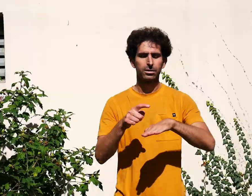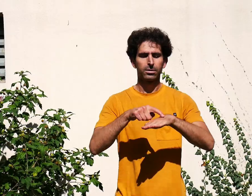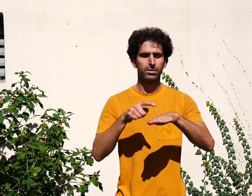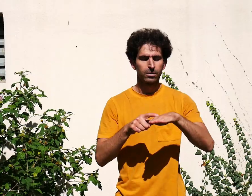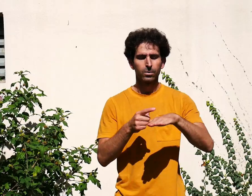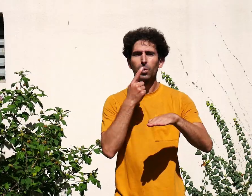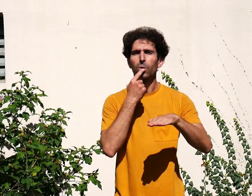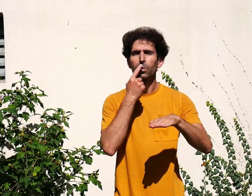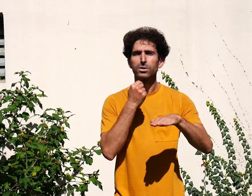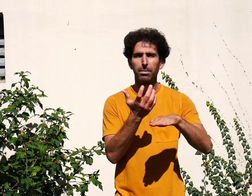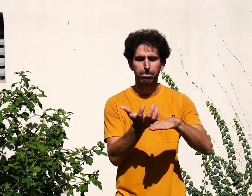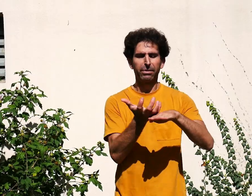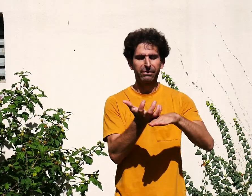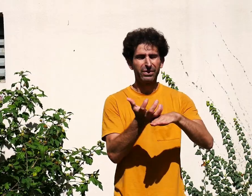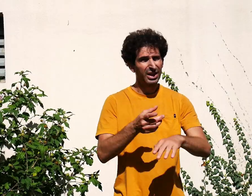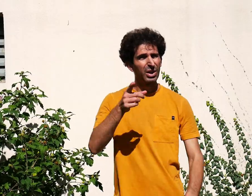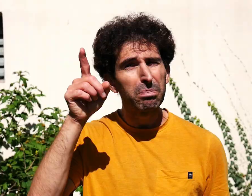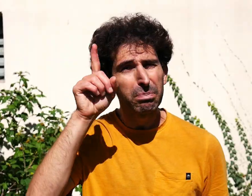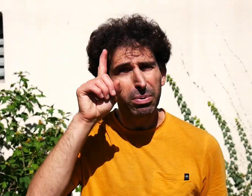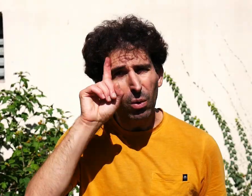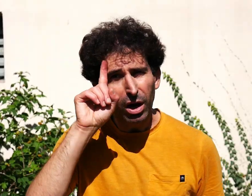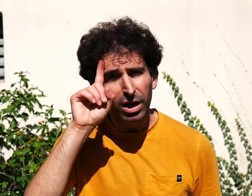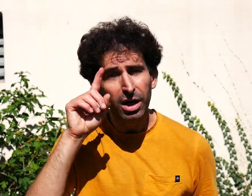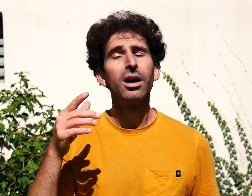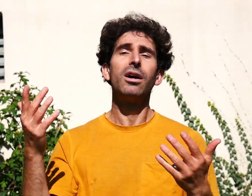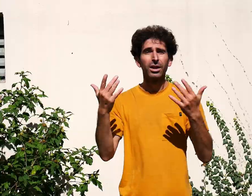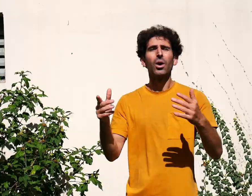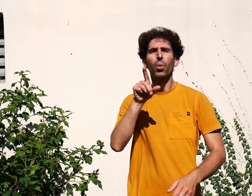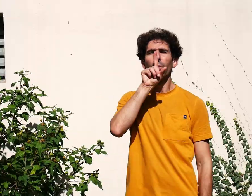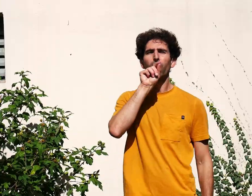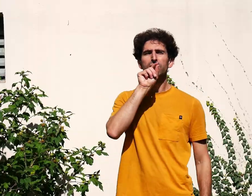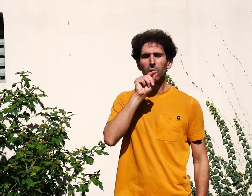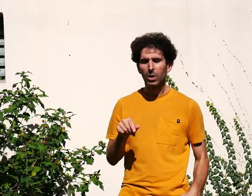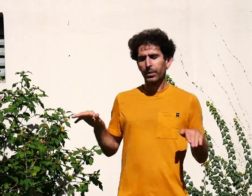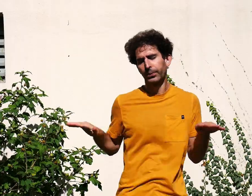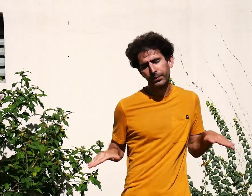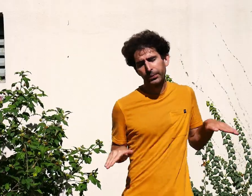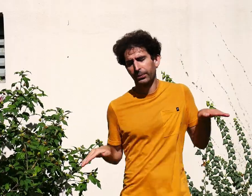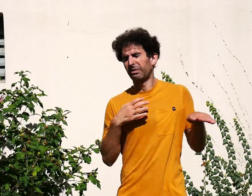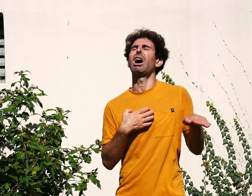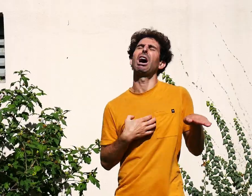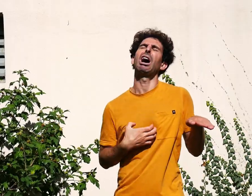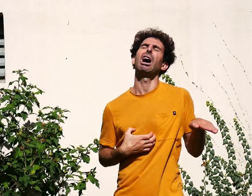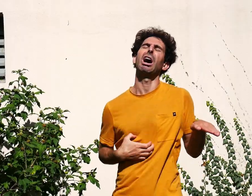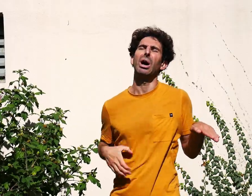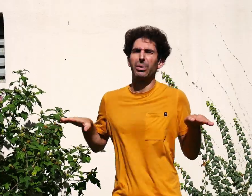Pourquoi Phyrrhocoris apterus a le dos rouge aussi vif ? Un oiseau vole, il a faim.